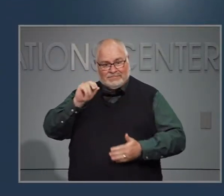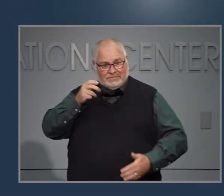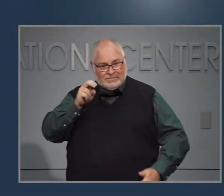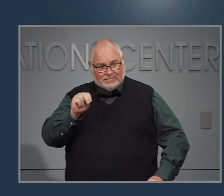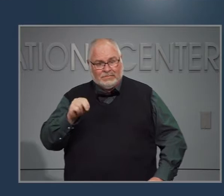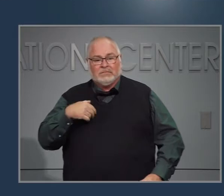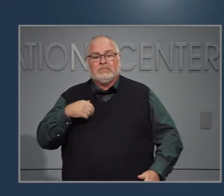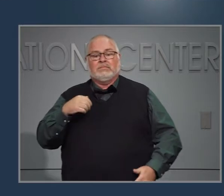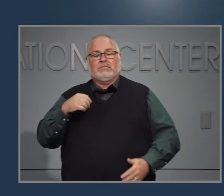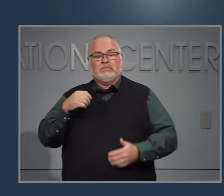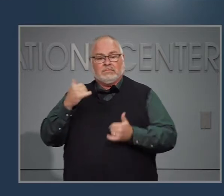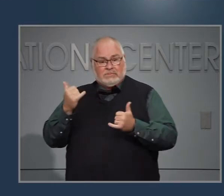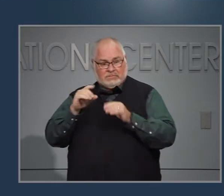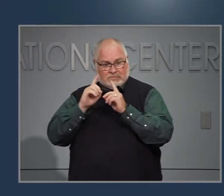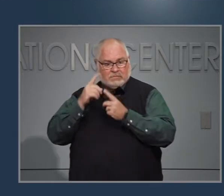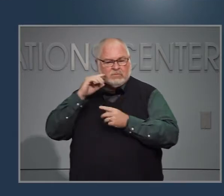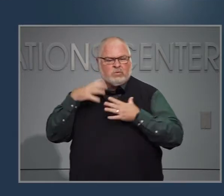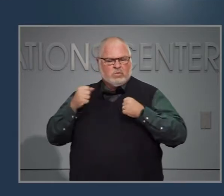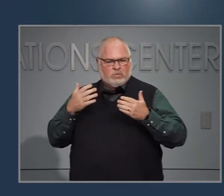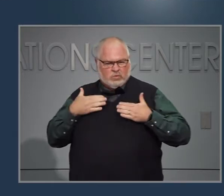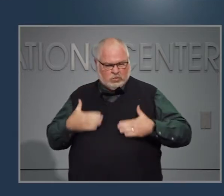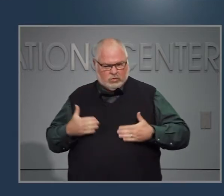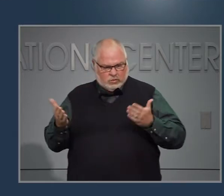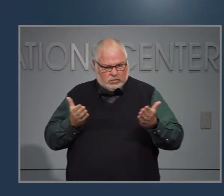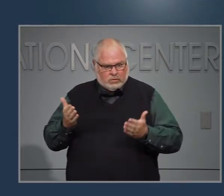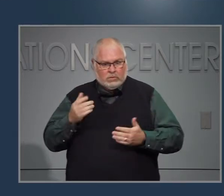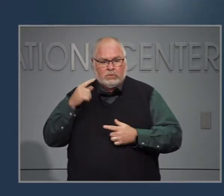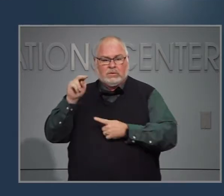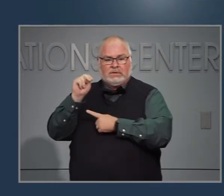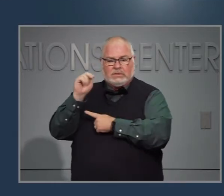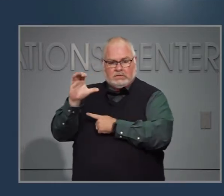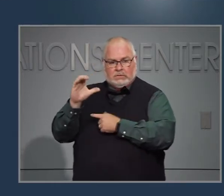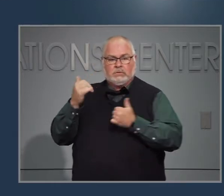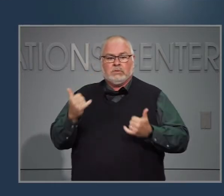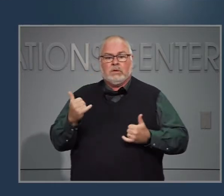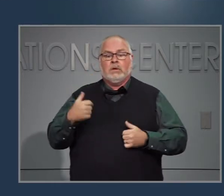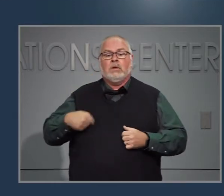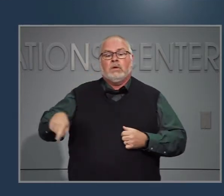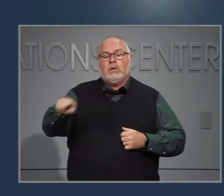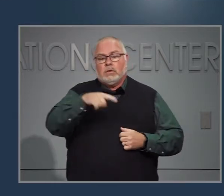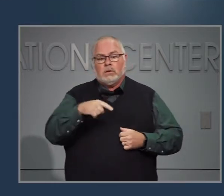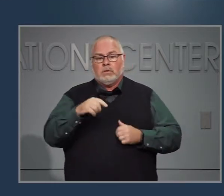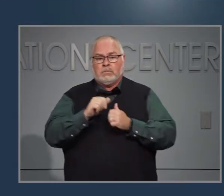servicios humanos para Carolina del Norte. El jefe de cincuenta conmigo Maes PB tiene Story y